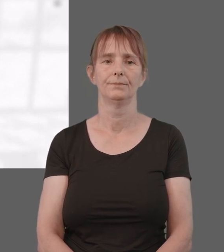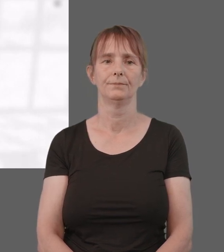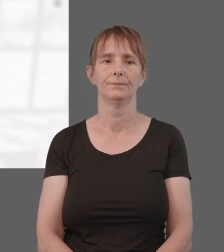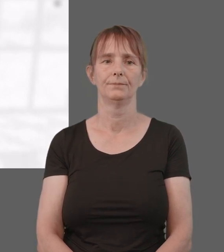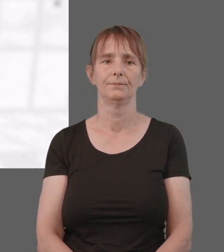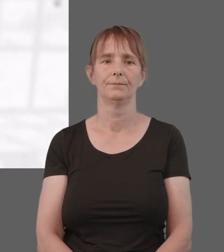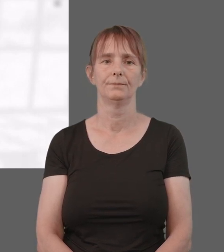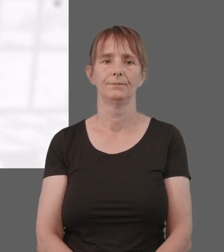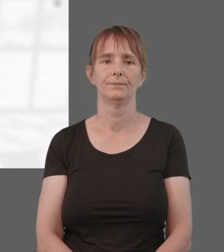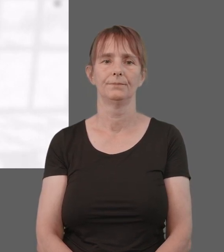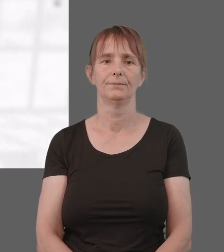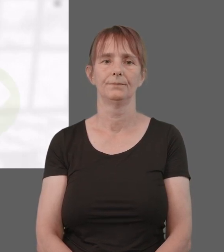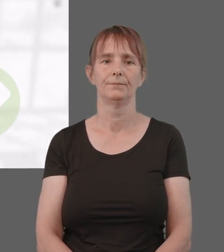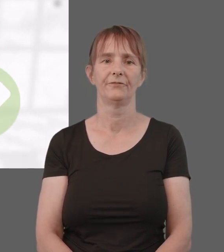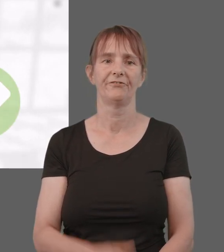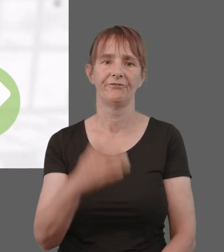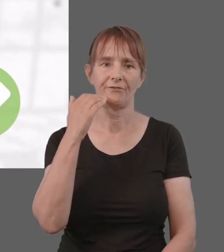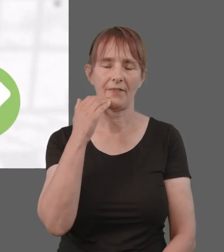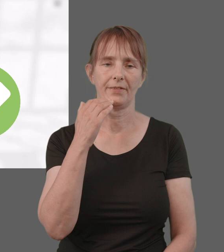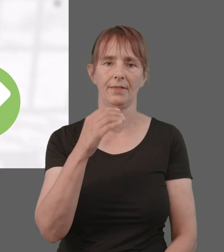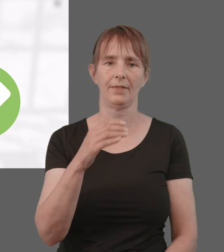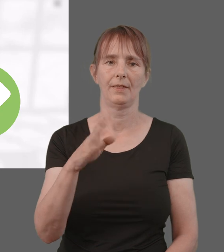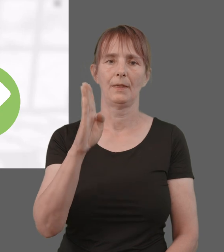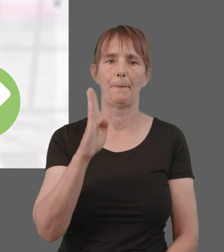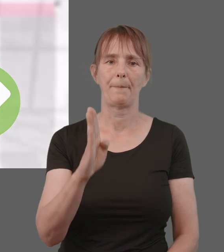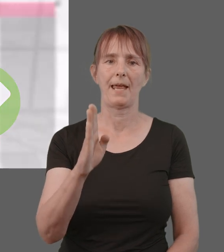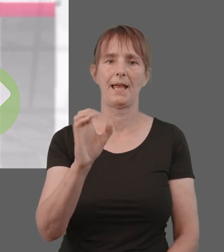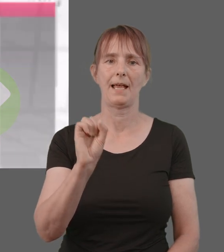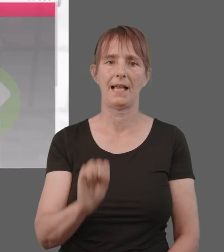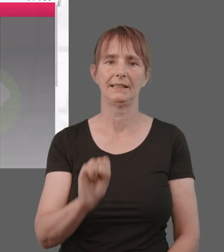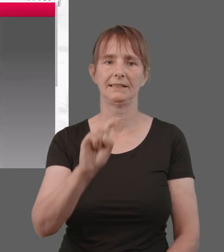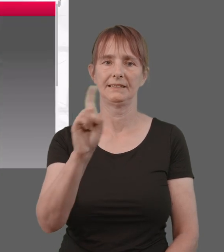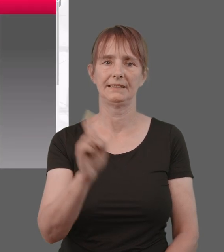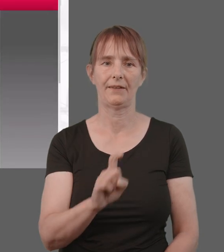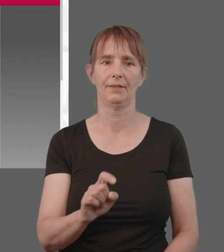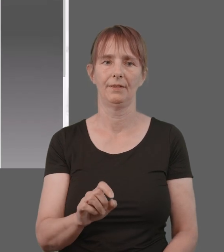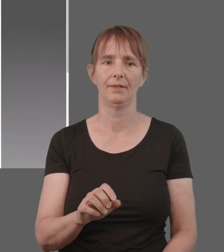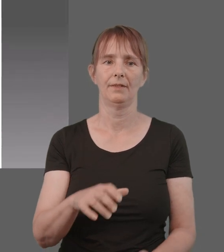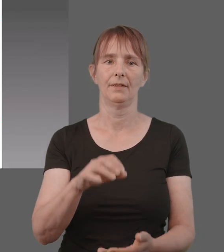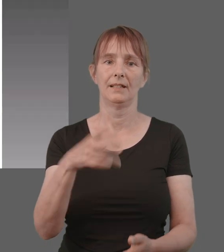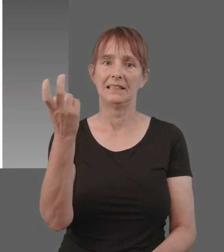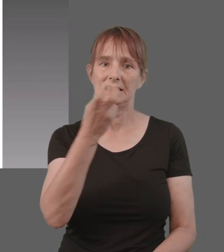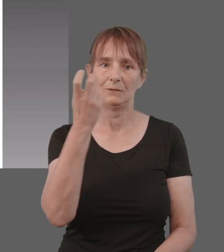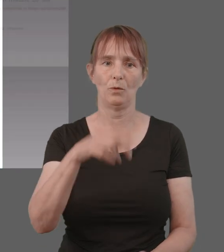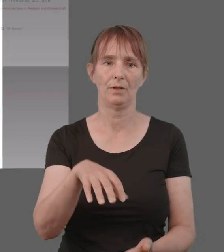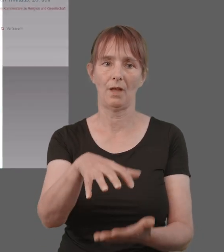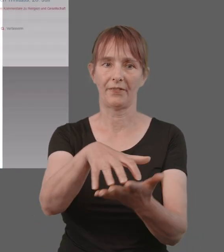hilfreich sein. Falls Sie im BSZ einen Treffer für ihren gesuchten Artikel finden, können Sie die für